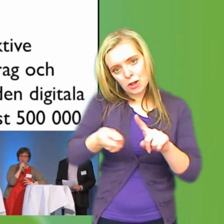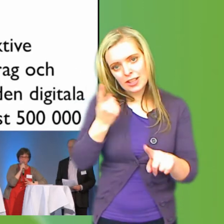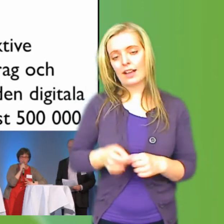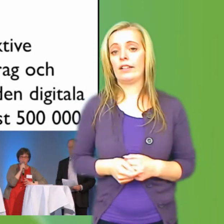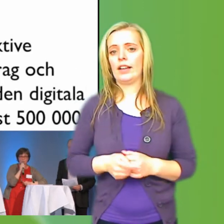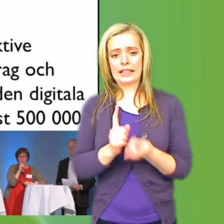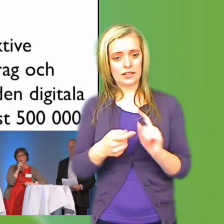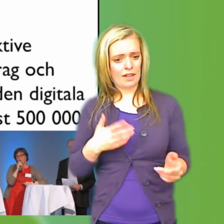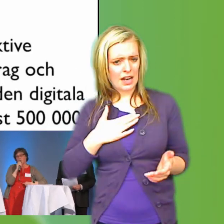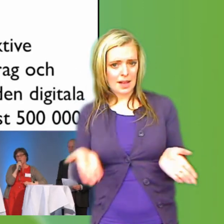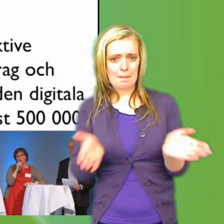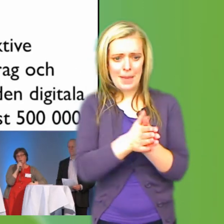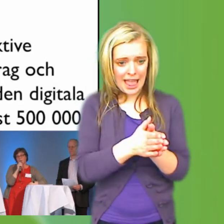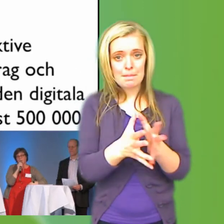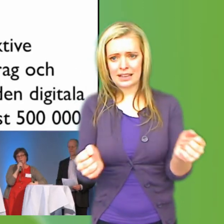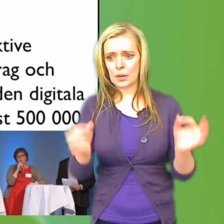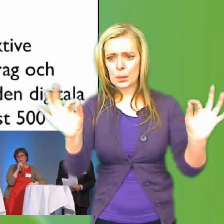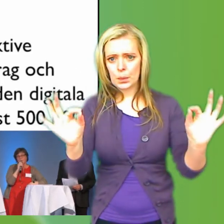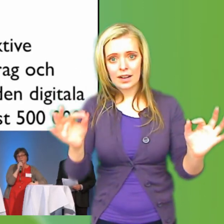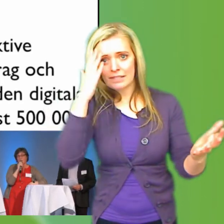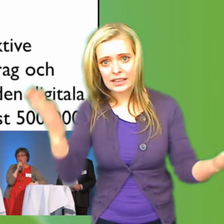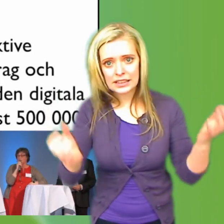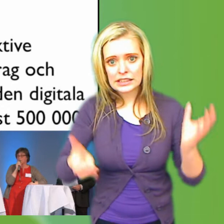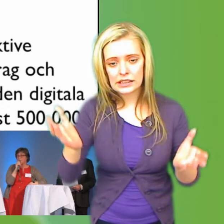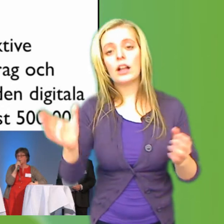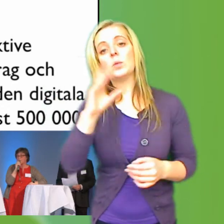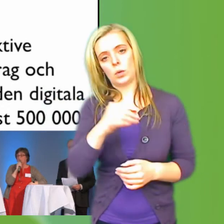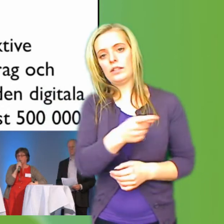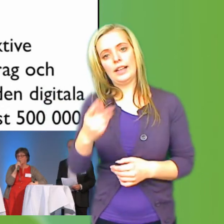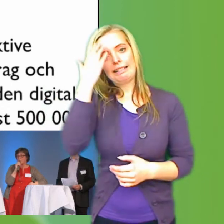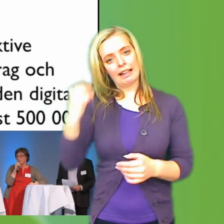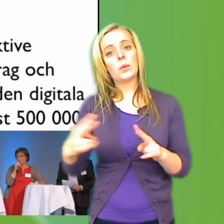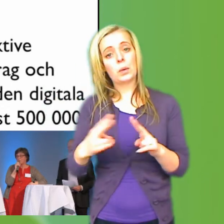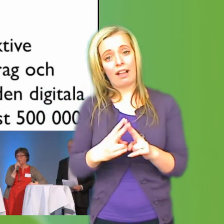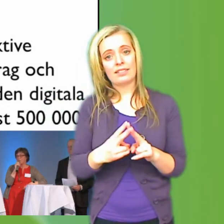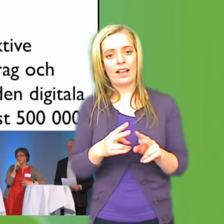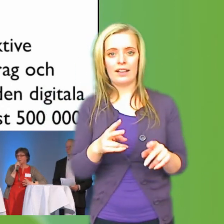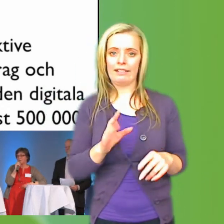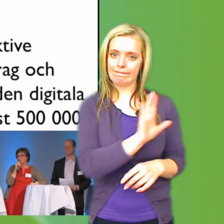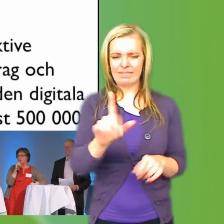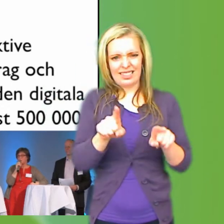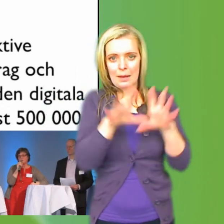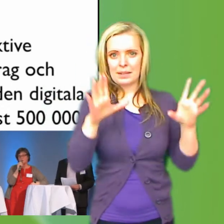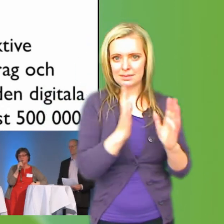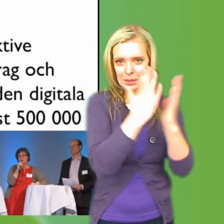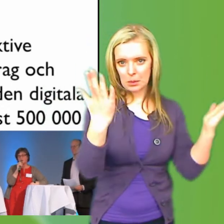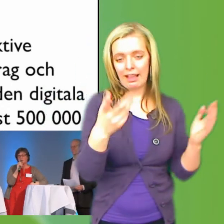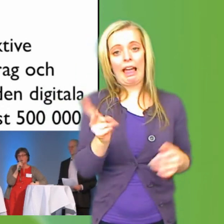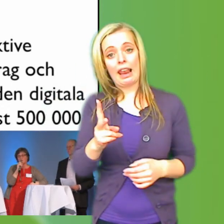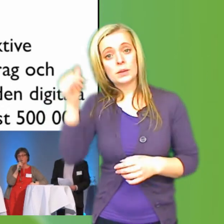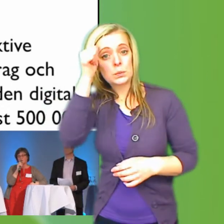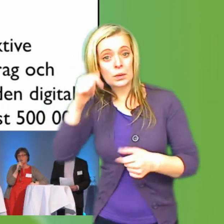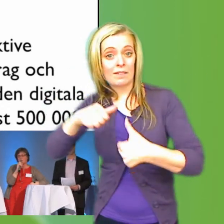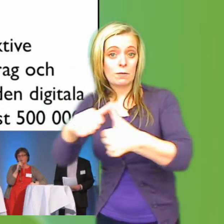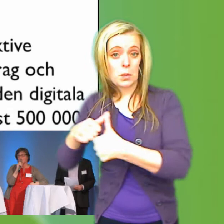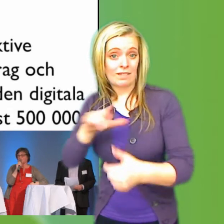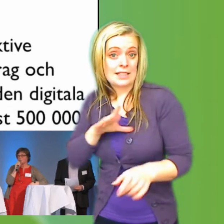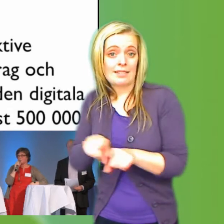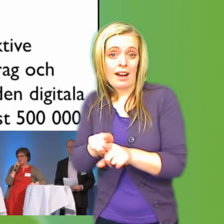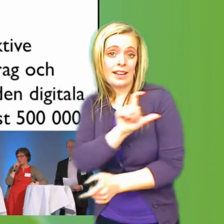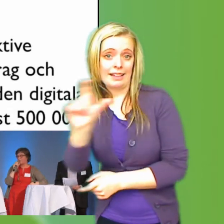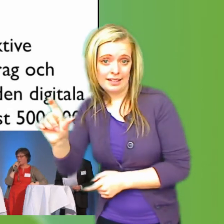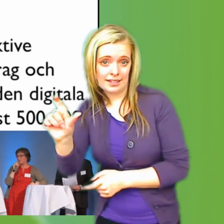så kan man kontakta ett bibliotek eller studie förbund och man får svar.